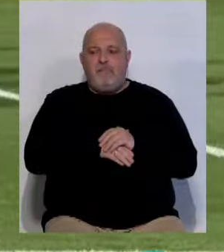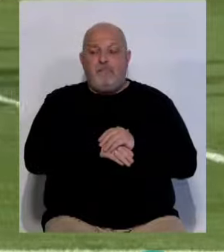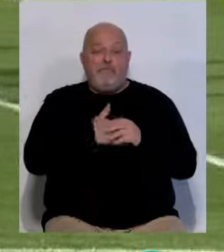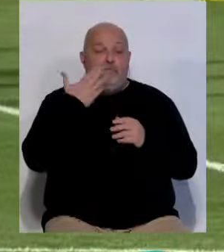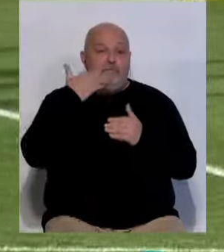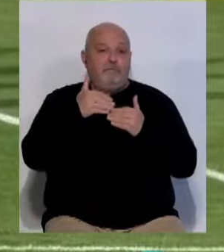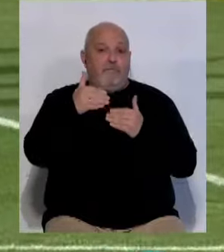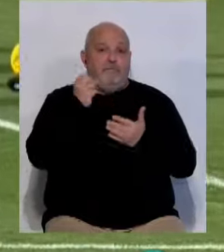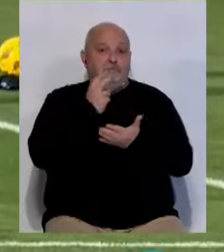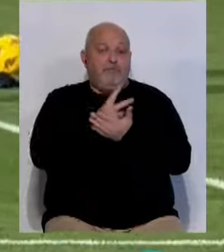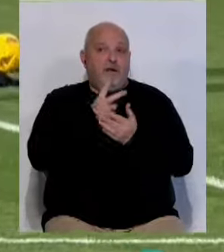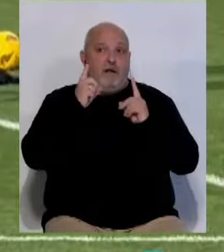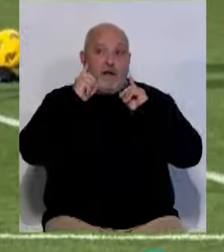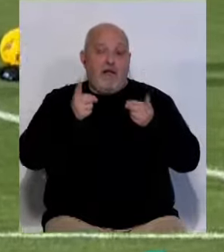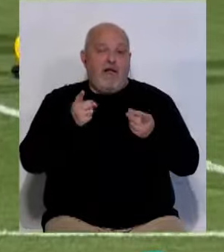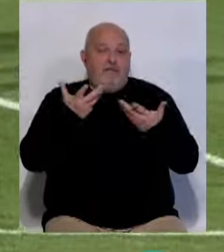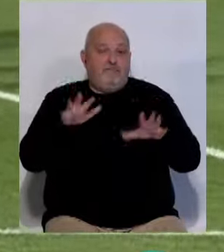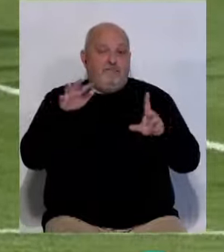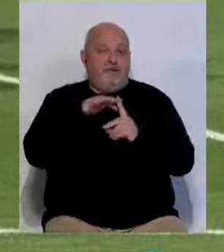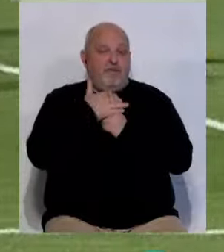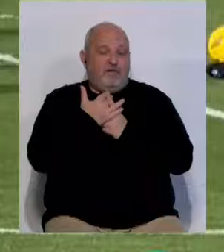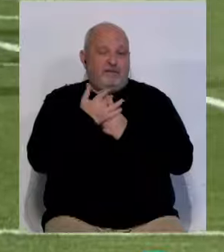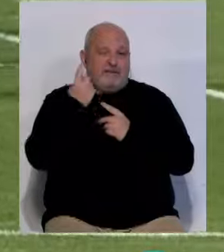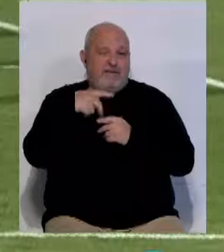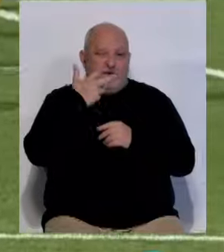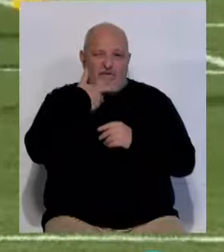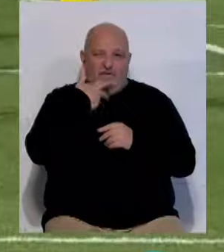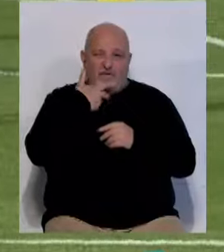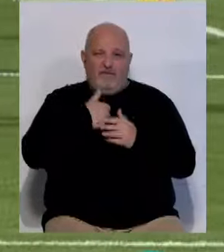estas apuestas arriesgadas teniendo en cuenta la situación en la que venimos eh el cad creo